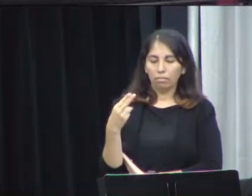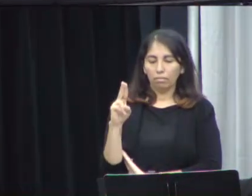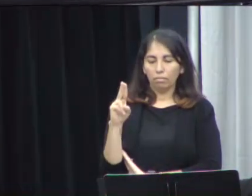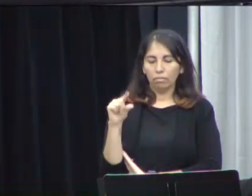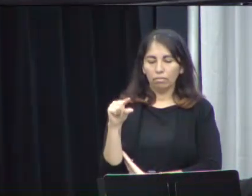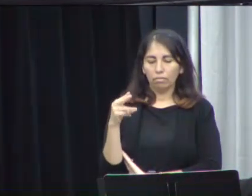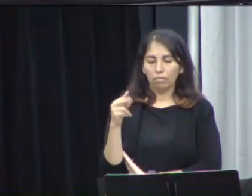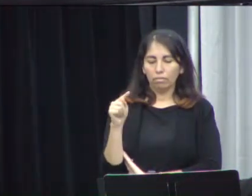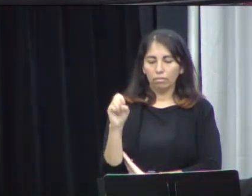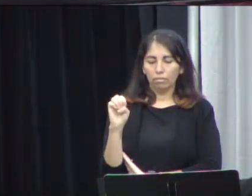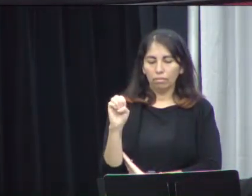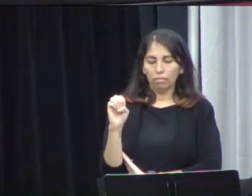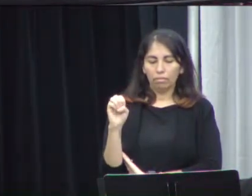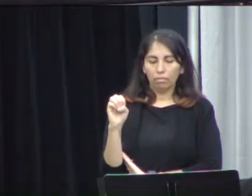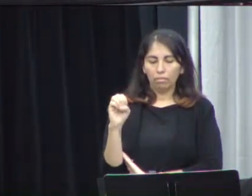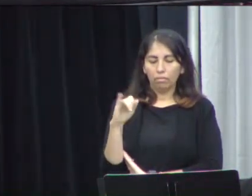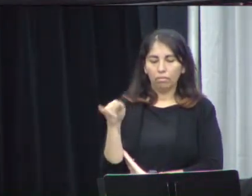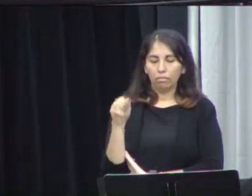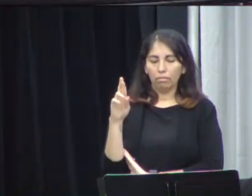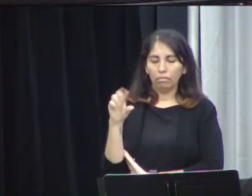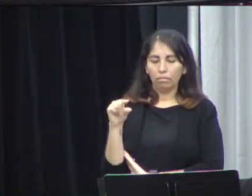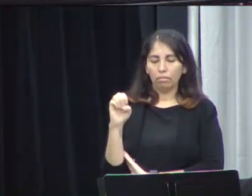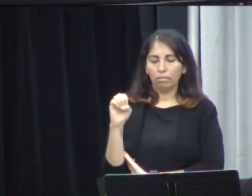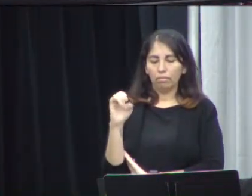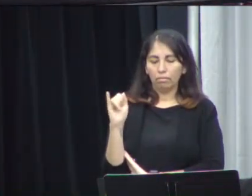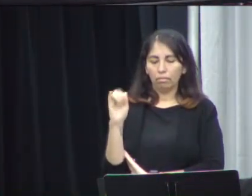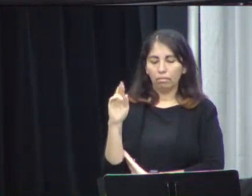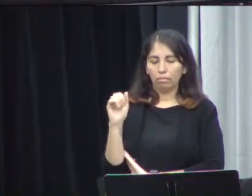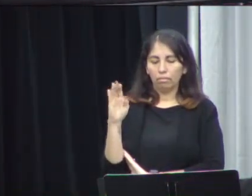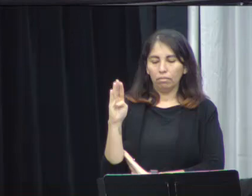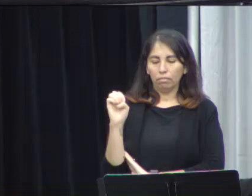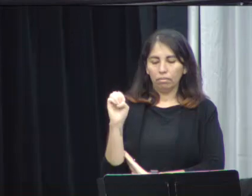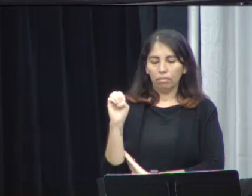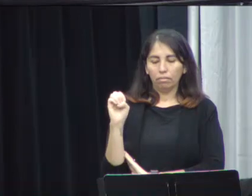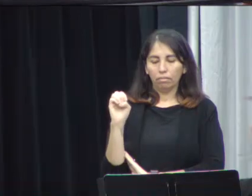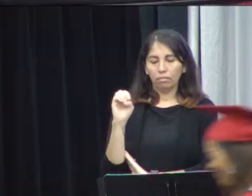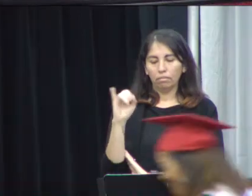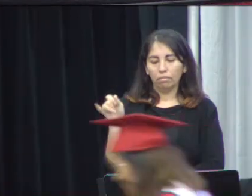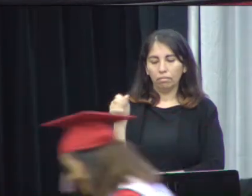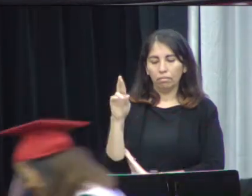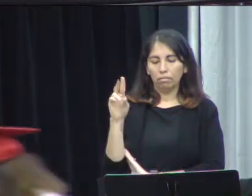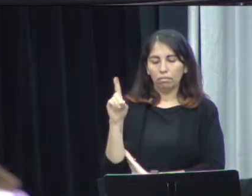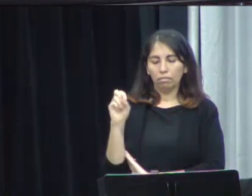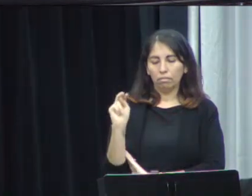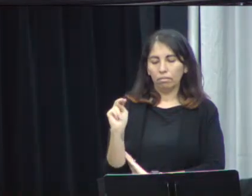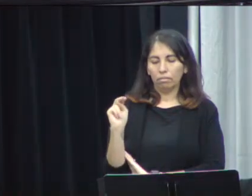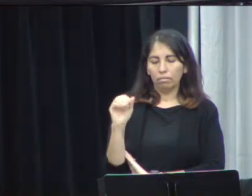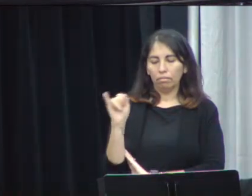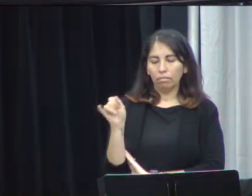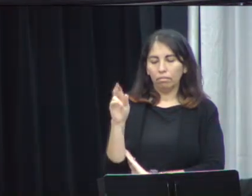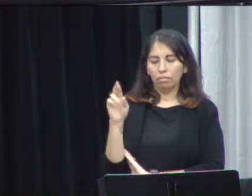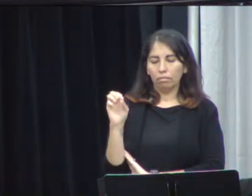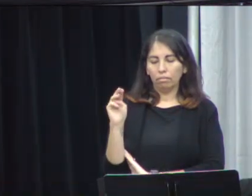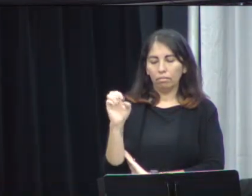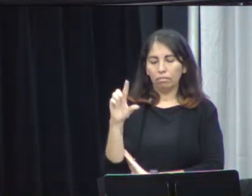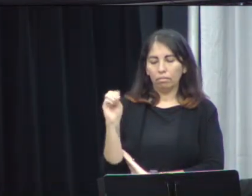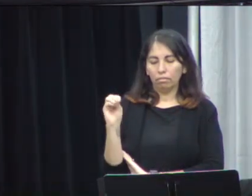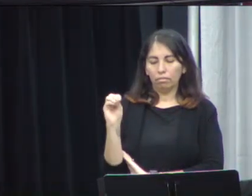(audience applauds) Jorge Hiribe. (audience applauds) Jordan Haramillo.